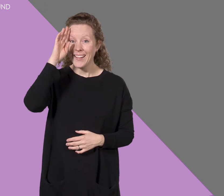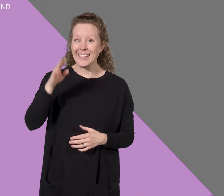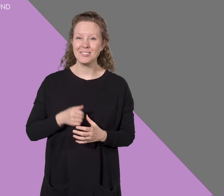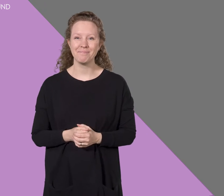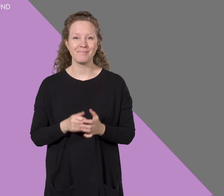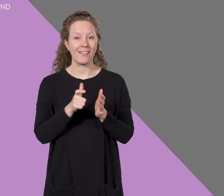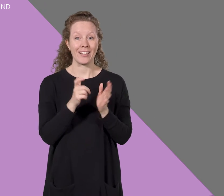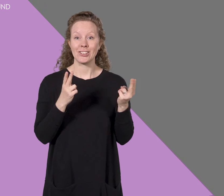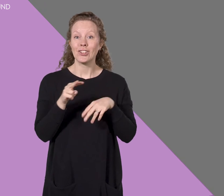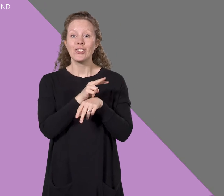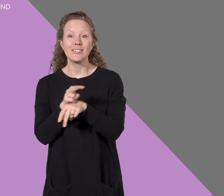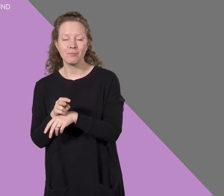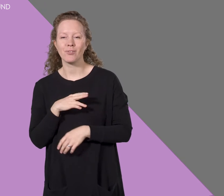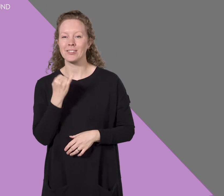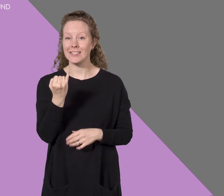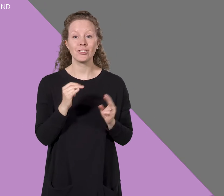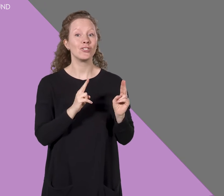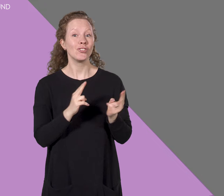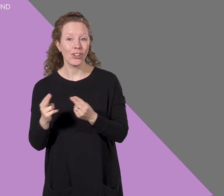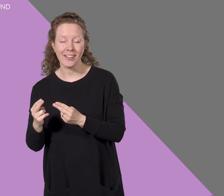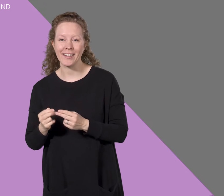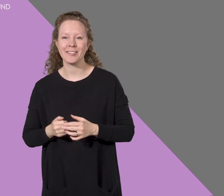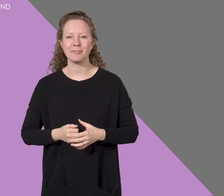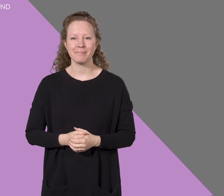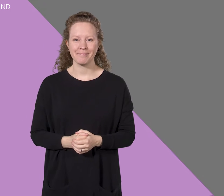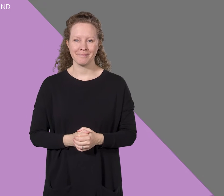Hej! I den här veckans nyhetsöversikt har vi sex nyheter.